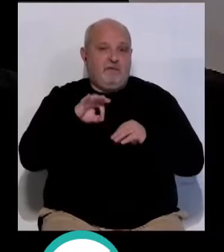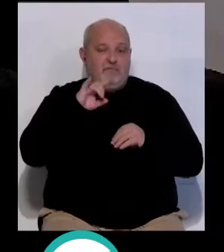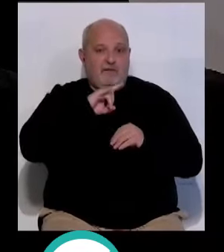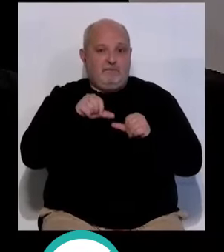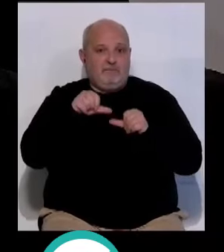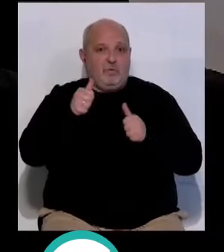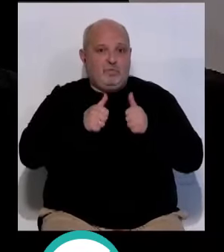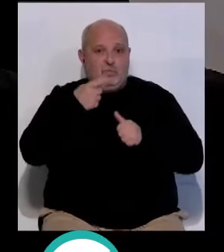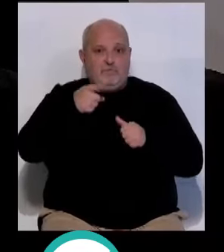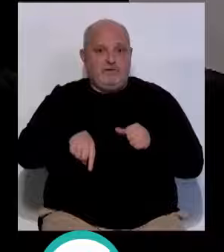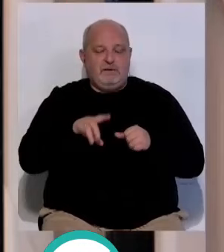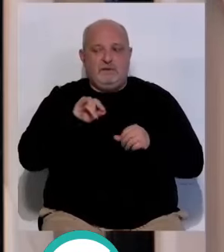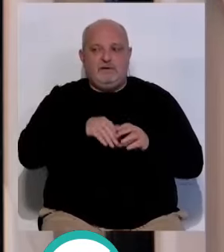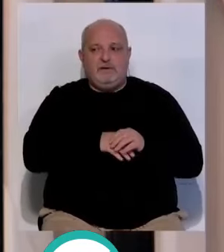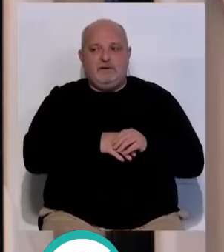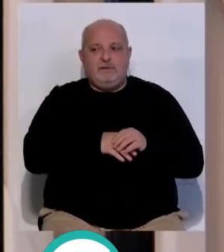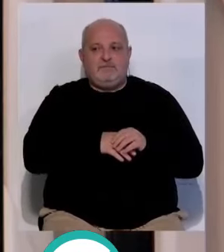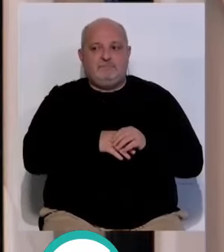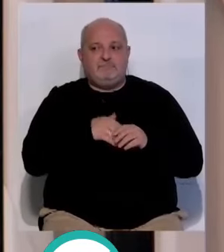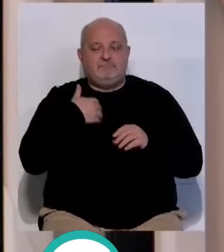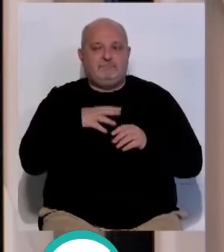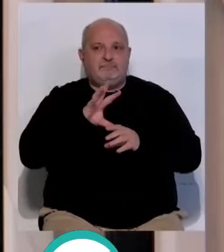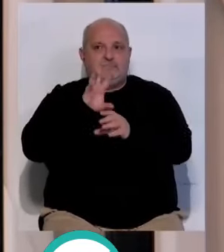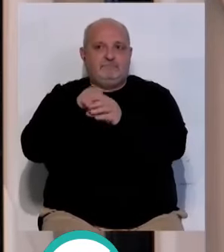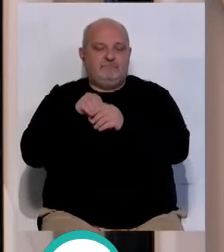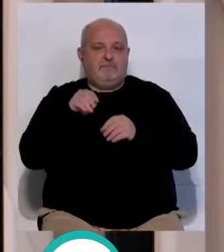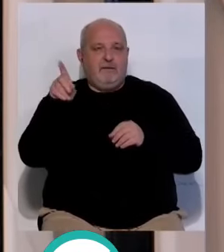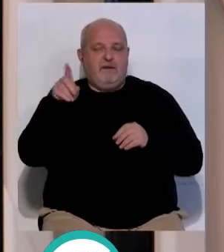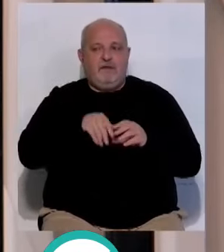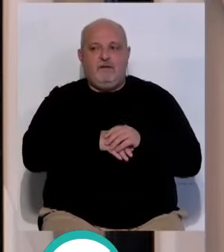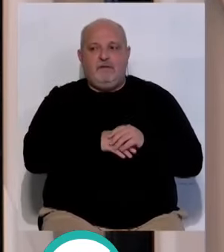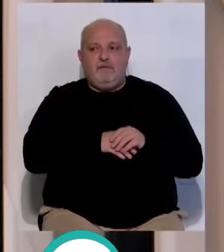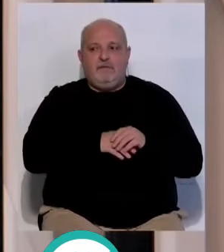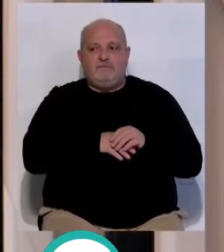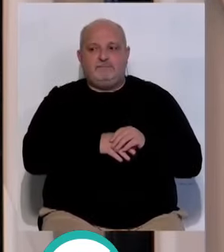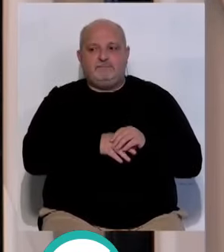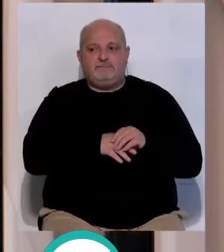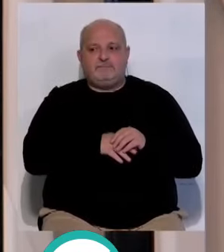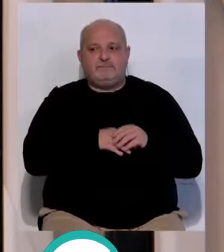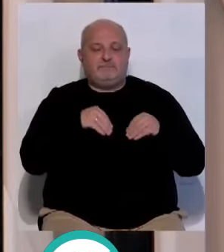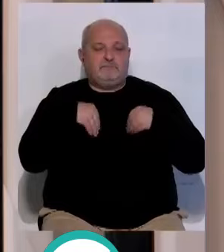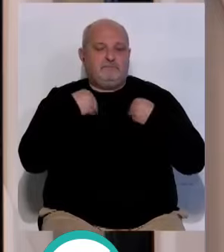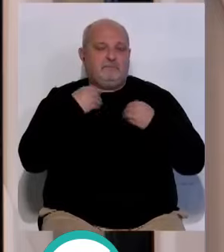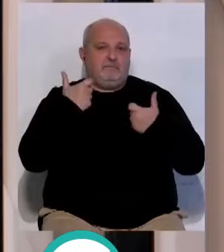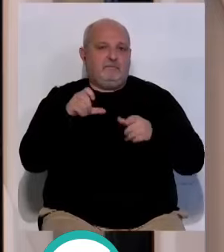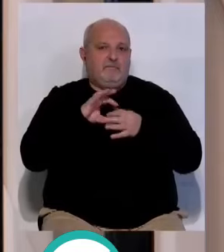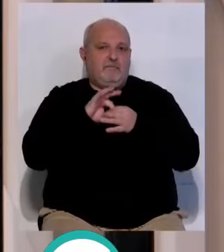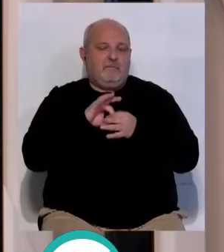todo el mes a mí sí que me toca ya nos empadronas allí casi a disfrutar de las buenas de las medias